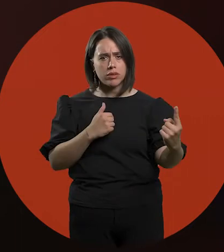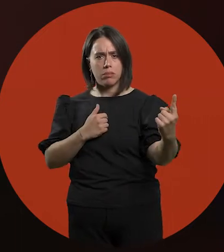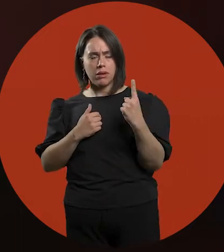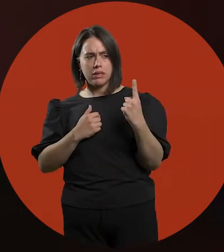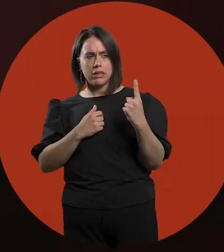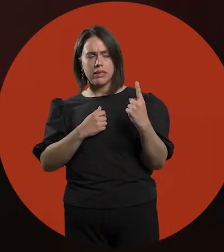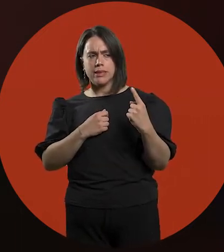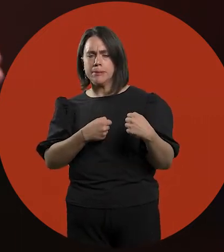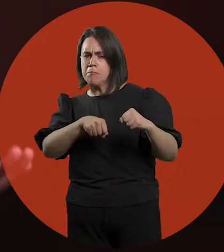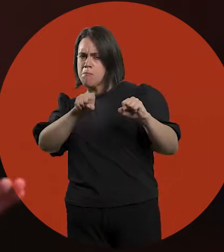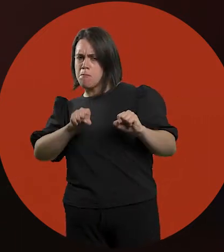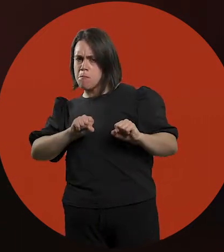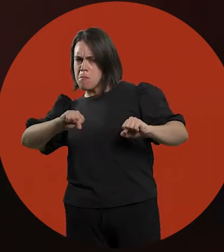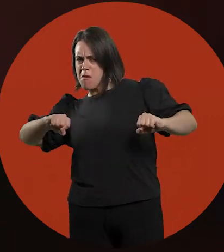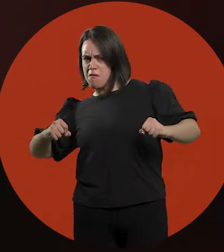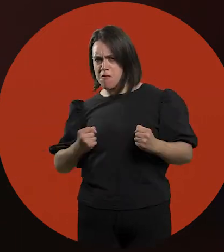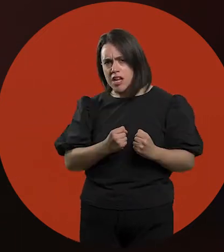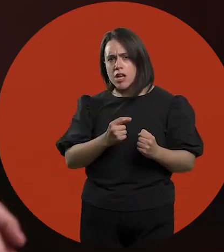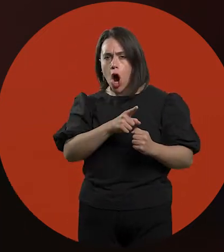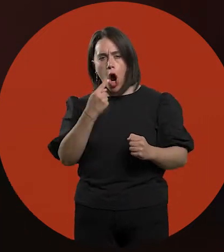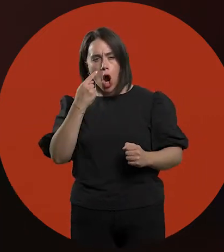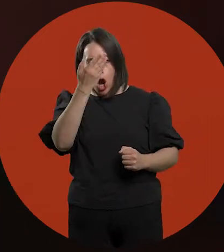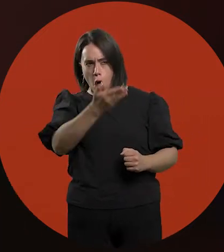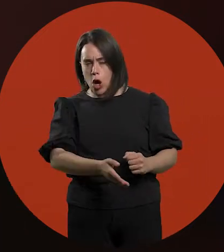que es más alejado, que no lo conocemos tanto, tal vez.